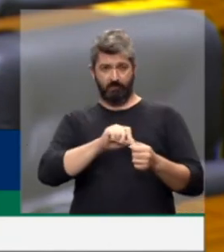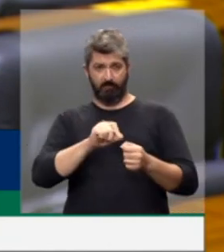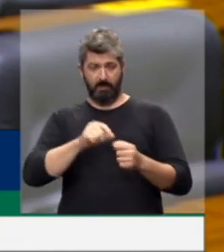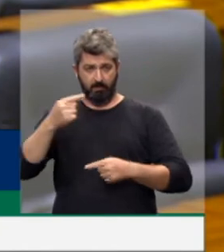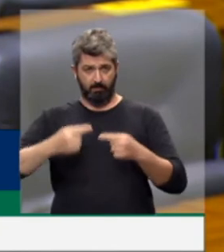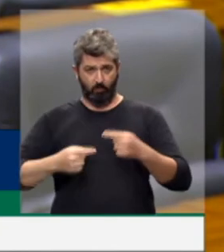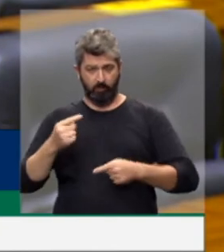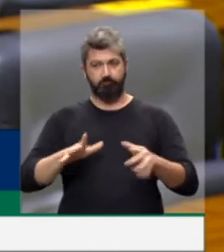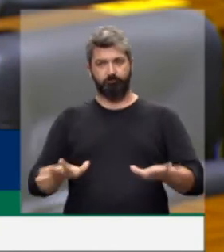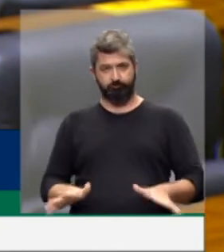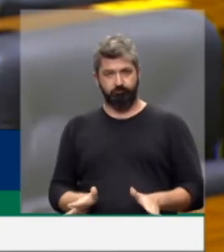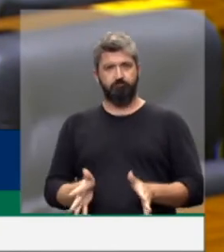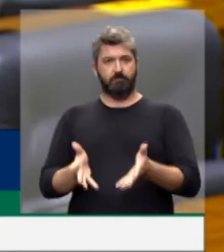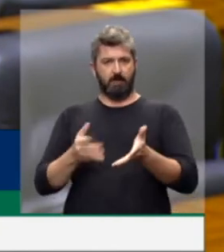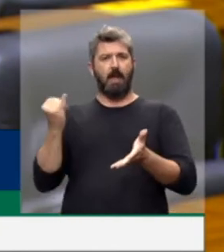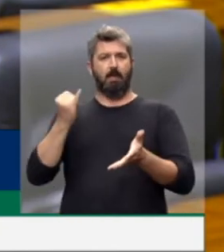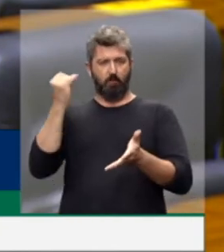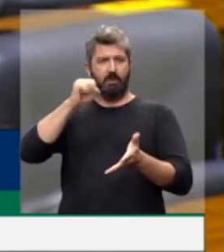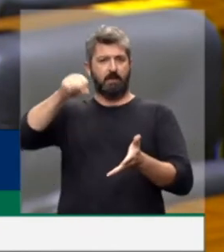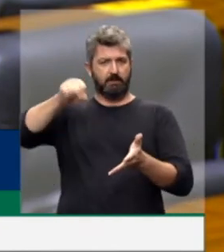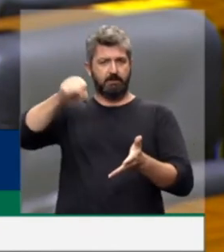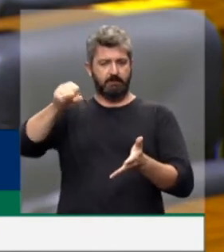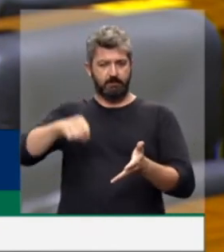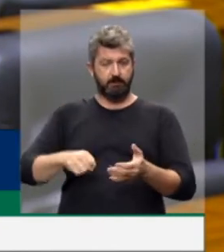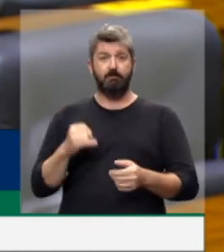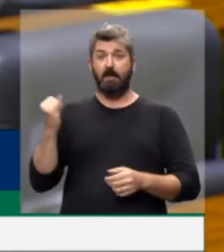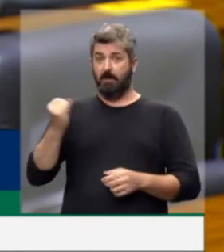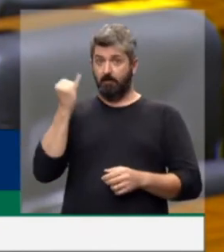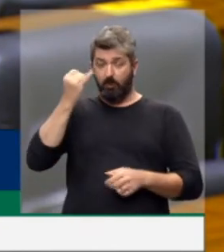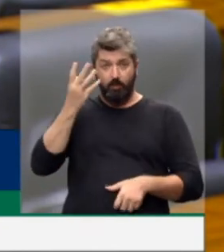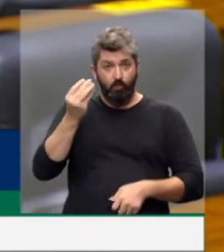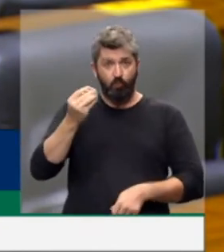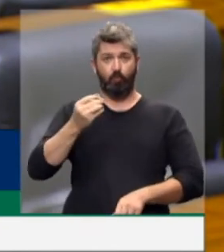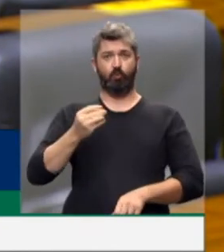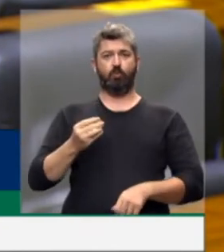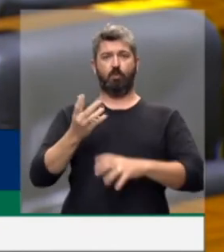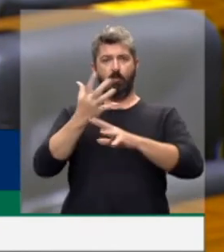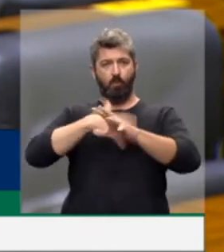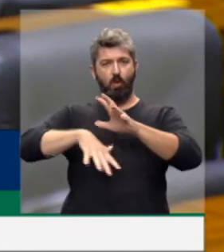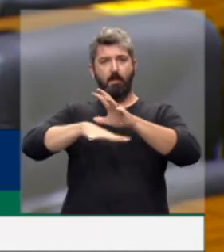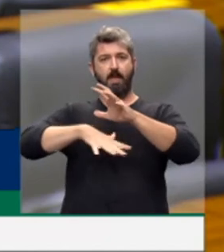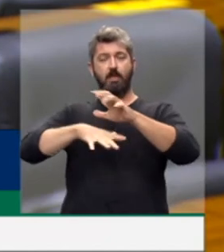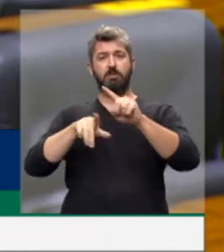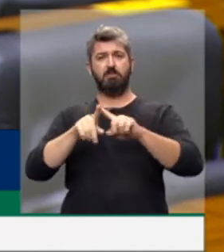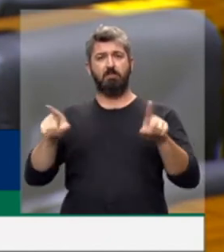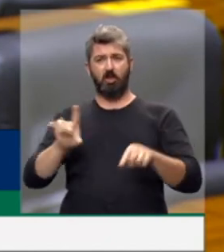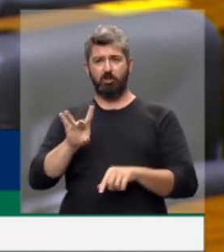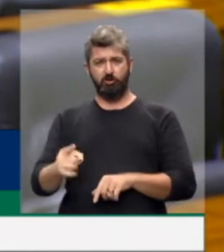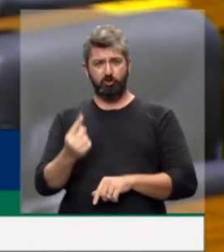QUE ESSA MEDIDA PROVISÓRIA É DURO GOLPE CONTRA A PRODUÇÃO DE ENERGIA LIMPA NO PAÍS, VOCÊ ESTABELECEU POLÍTICA DE INCENTIVO QUE É IMPORTANTÍ SSIMA, IMPORTANTÍSSIMA DO